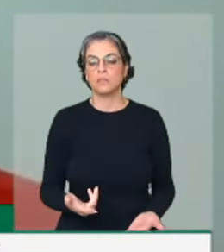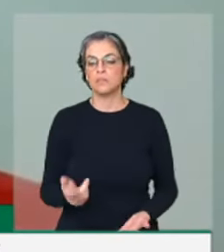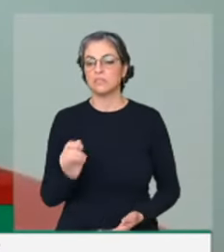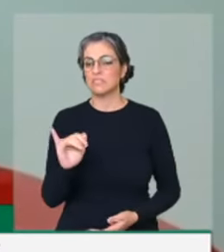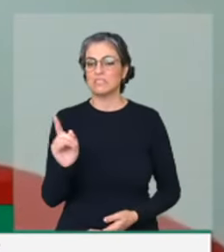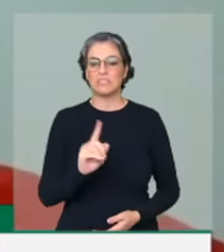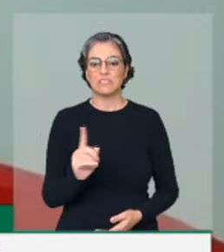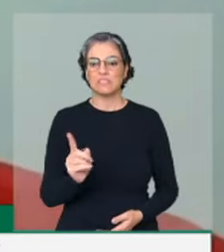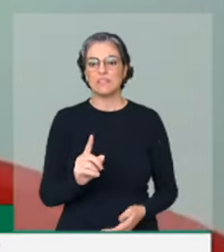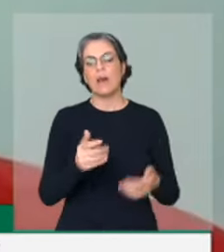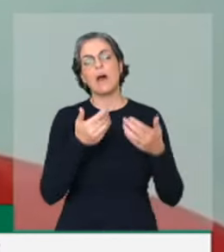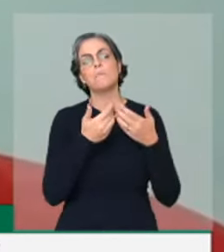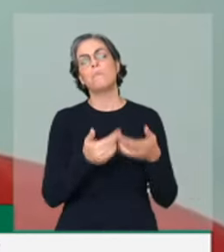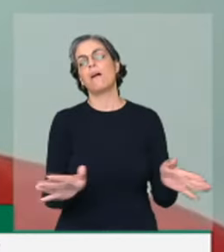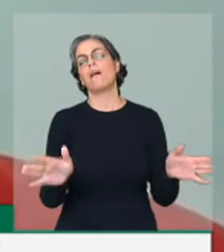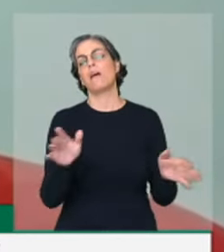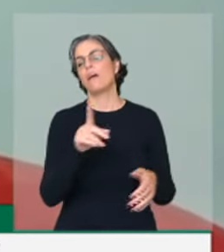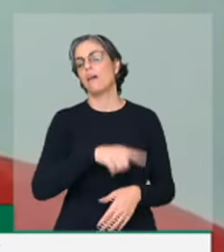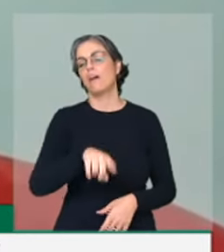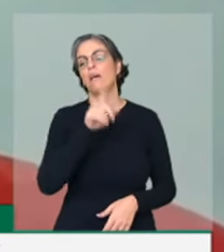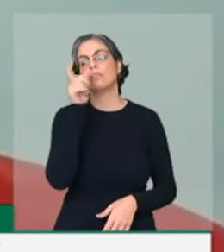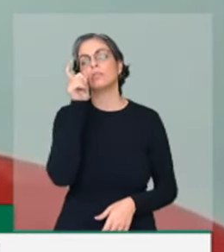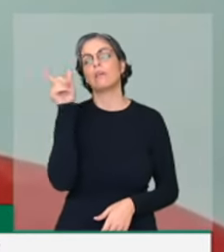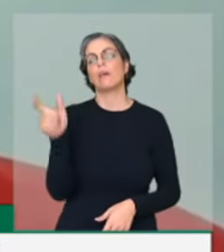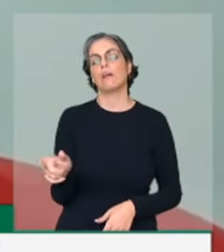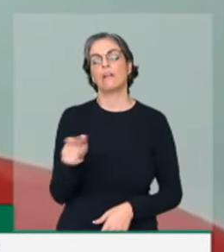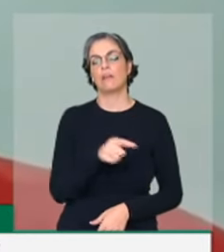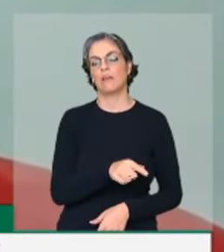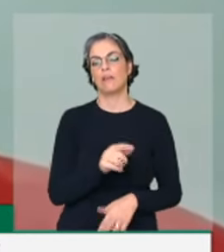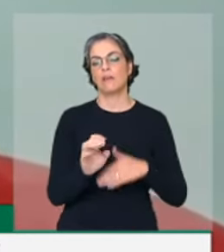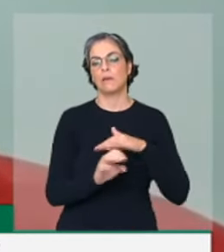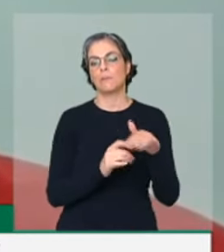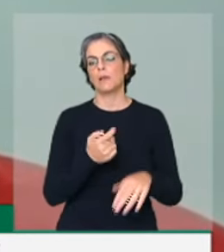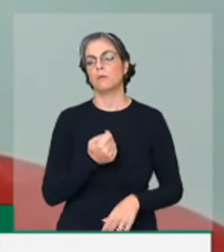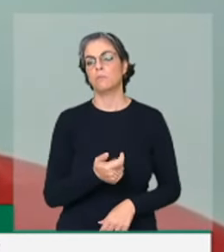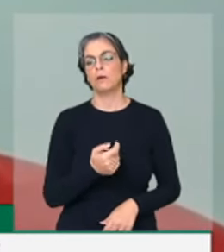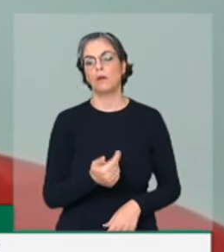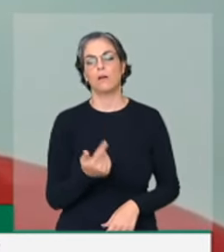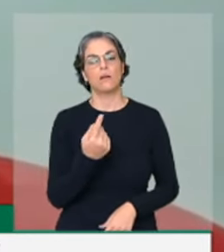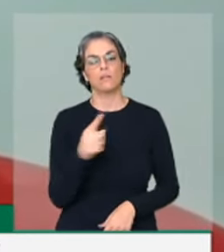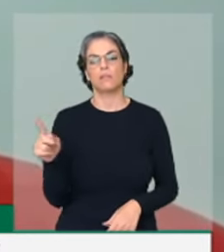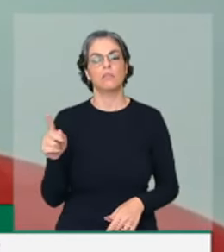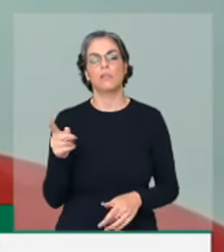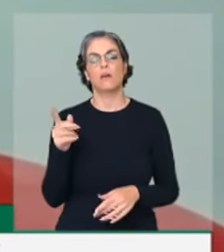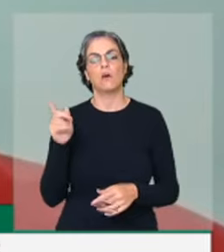EMPRESÁRIOS E NÃO DA ASSISTÊNCIA DA POPULAÇÃO. MAS TEM QUE APROVEITAR TAMBÉ M, PRESIDENTE, PARA LEMBRAR... QUE O ORÇAMENTO QUE ESTÁ PARA SER APROVADO CORTA